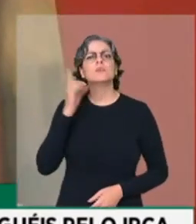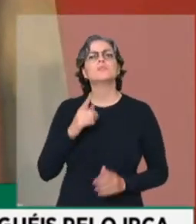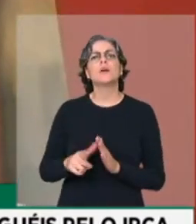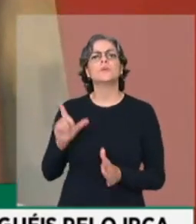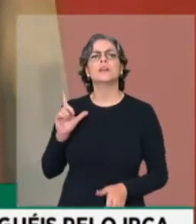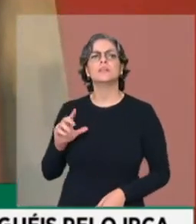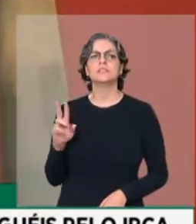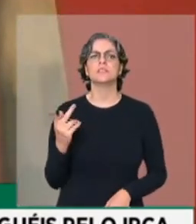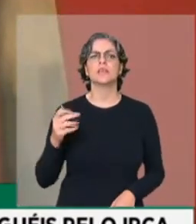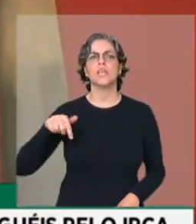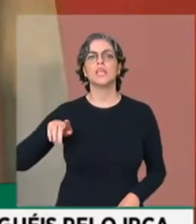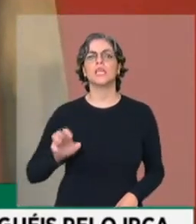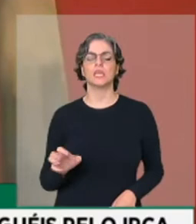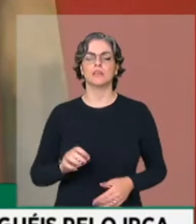MEDIÇÃO . -- [DEPUTADO]: NÃO